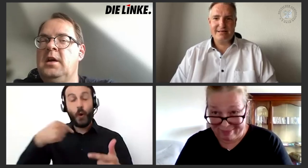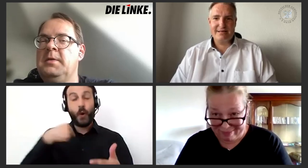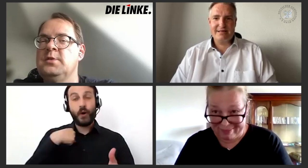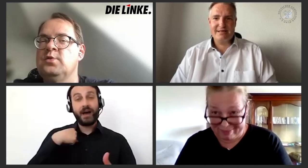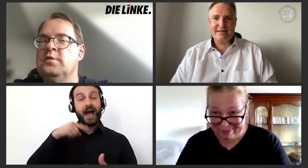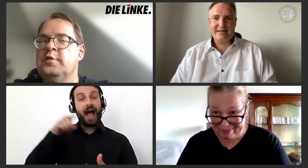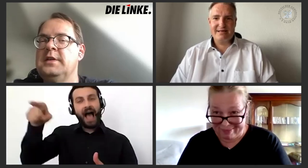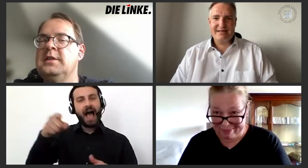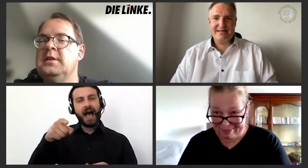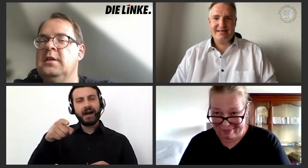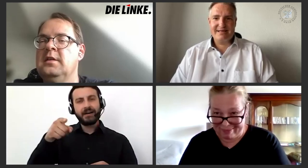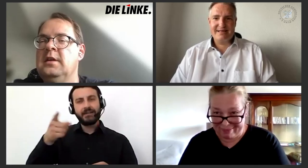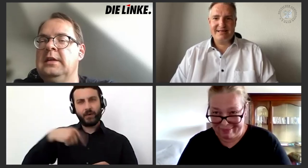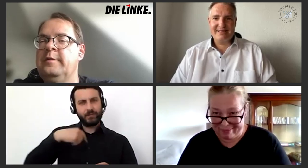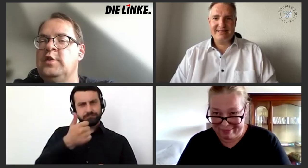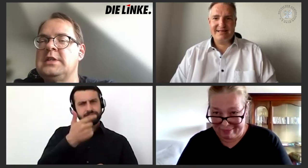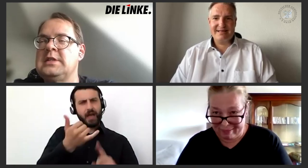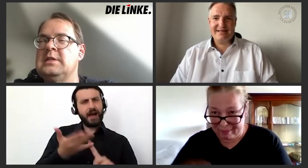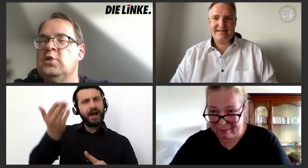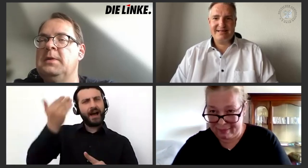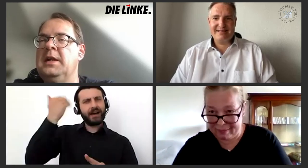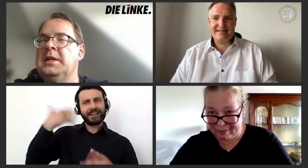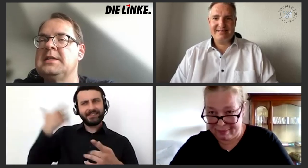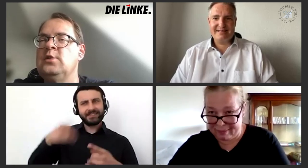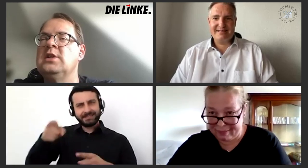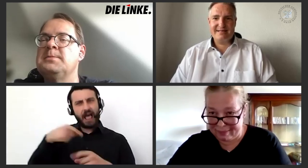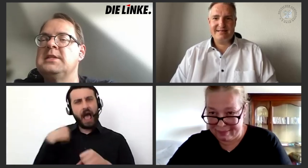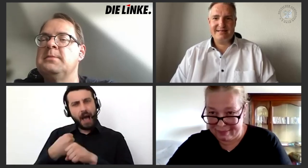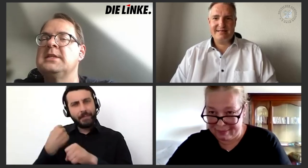die Stellungnahmen, die bei der Erarbeitung vor vielen Jahren mit eingeflossen sind,